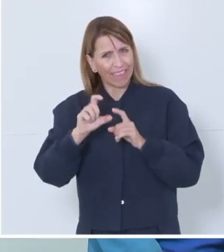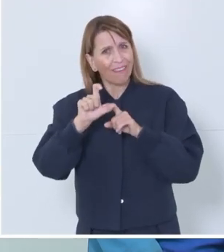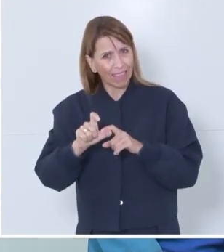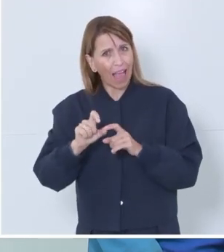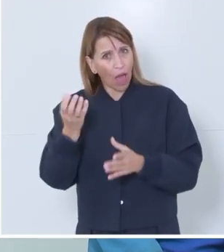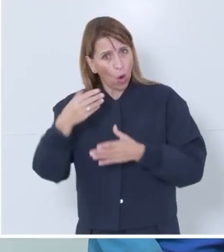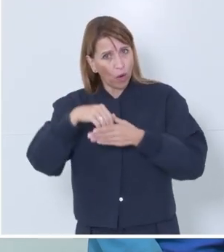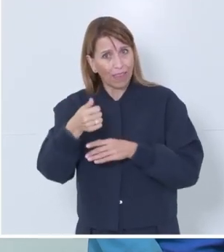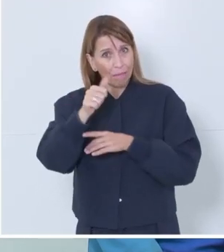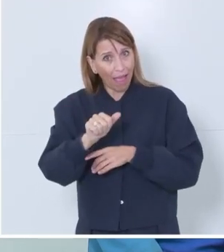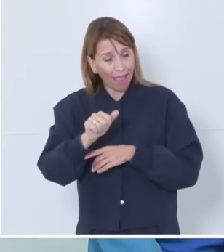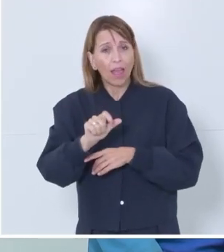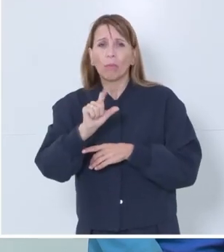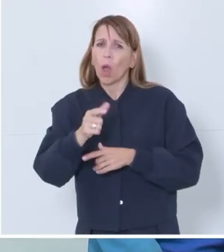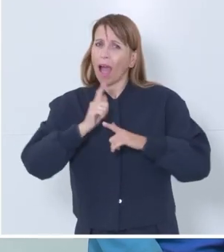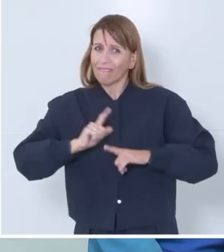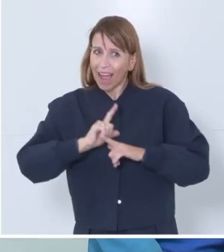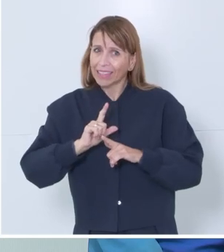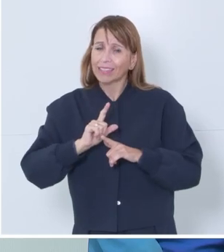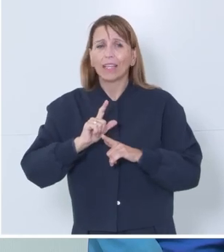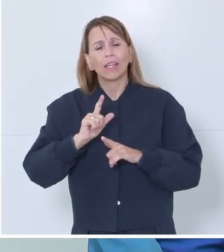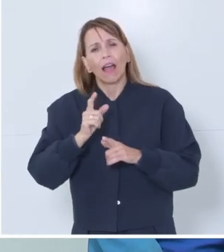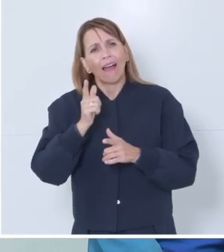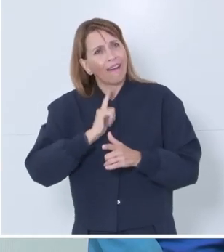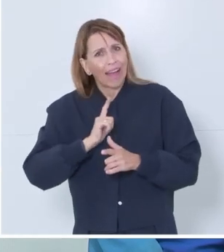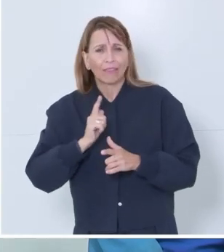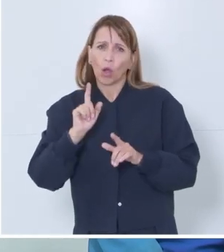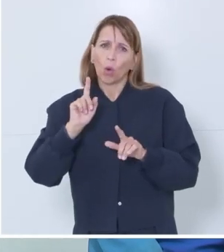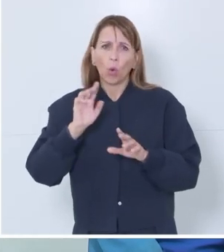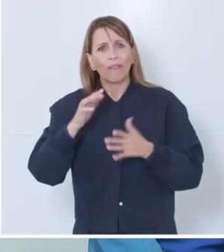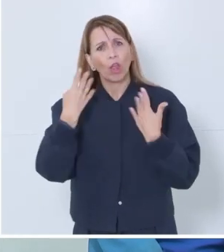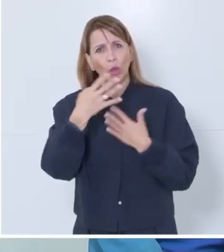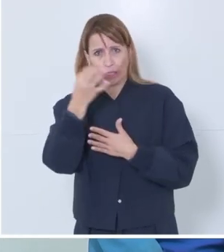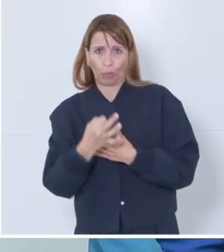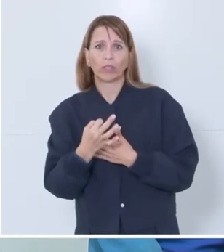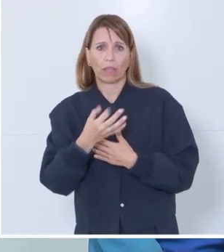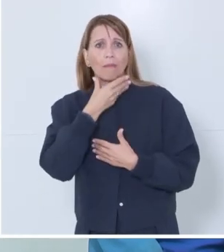erwarten wir eine Bedarfsdeckung von rund 90 %. Das sieht man auch jetzt bereits in so manchen